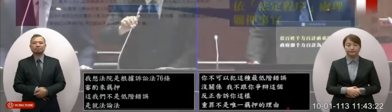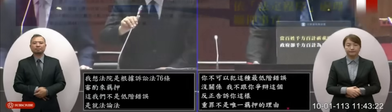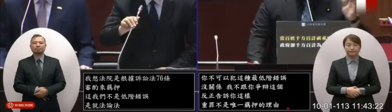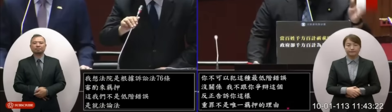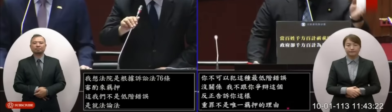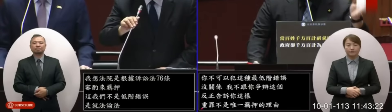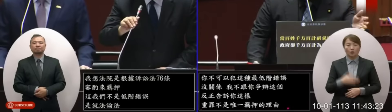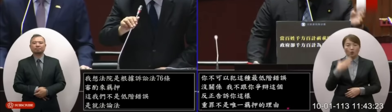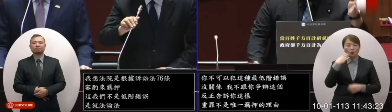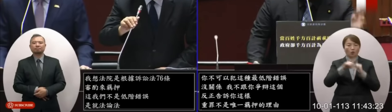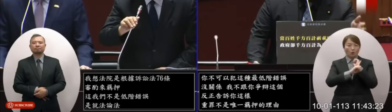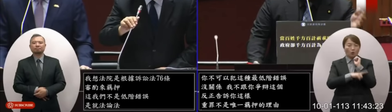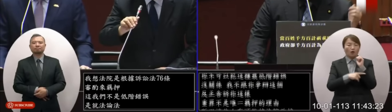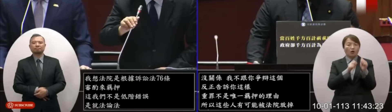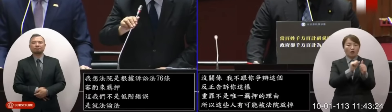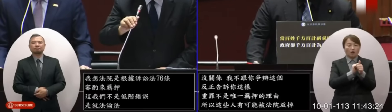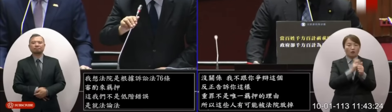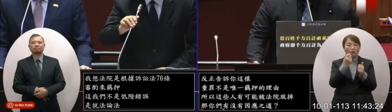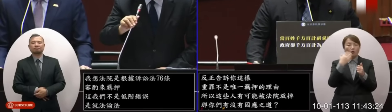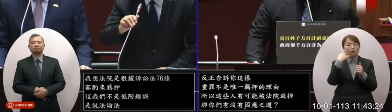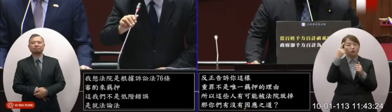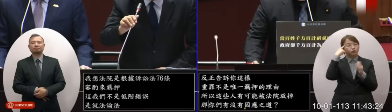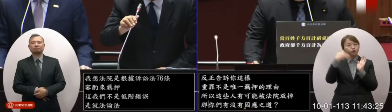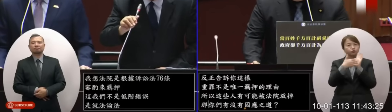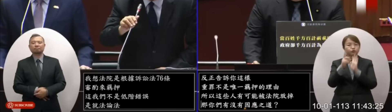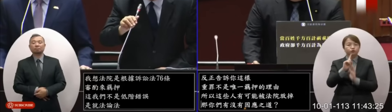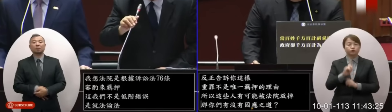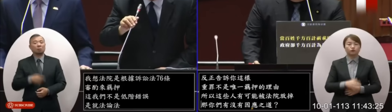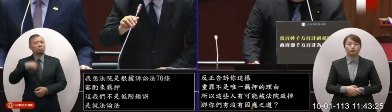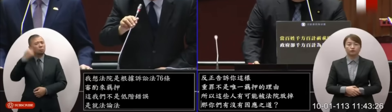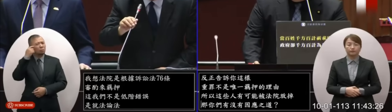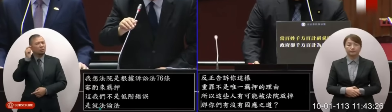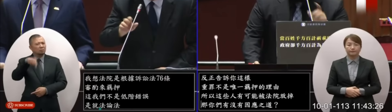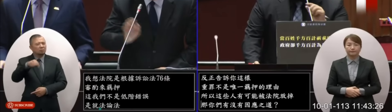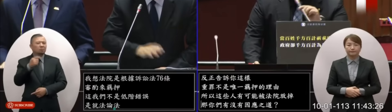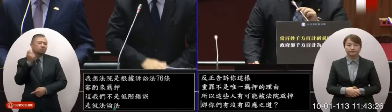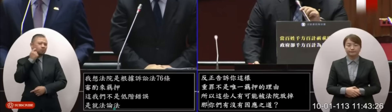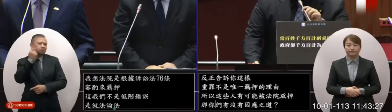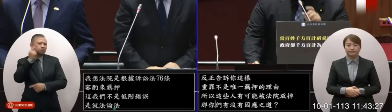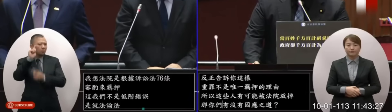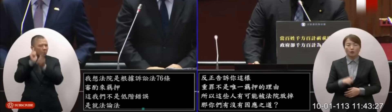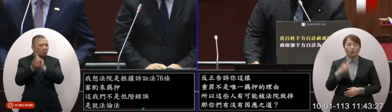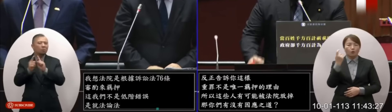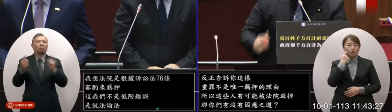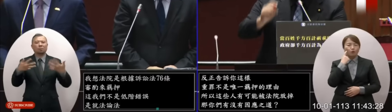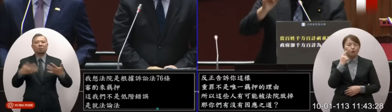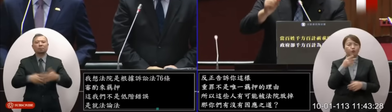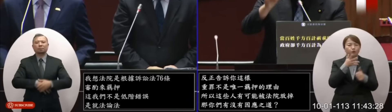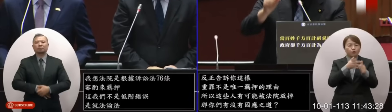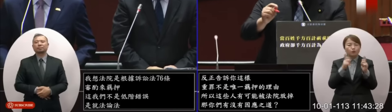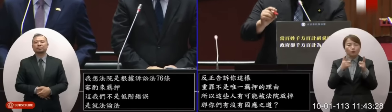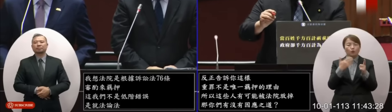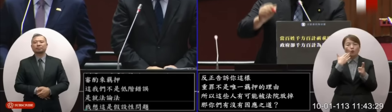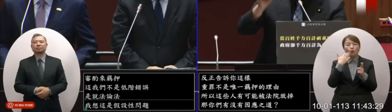如果法院不押 你們有沒有因應之道 我想這是假設性的問題 這不是假設性的問題 就算這是假設性的問題